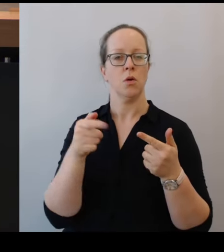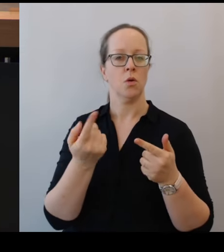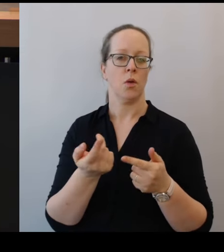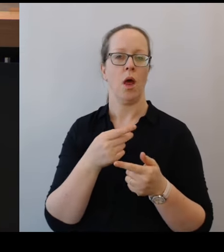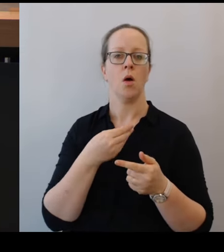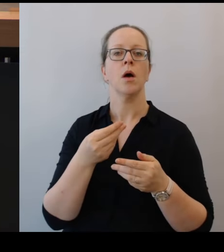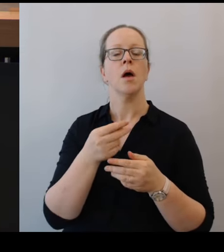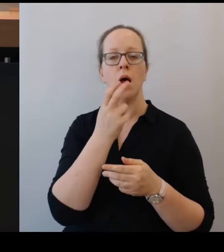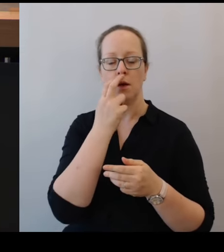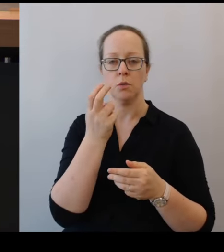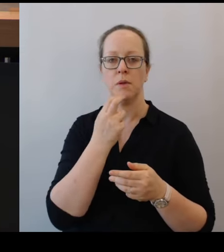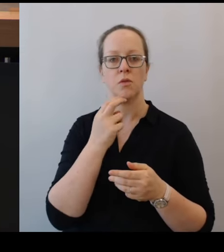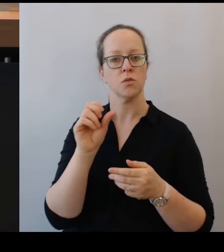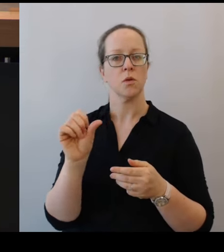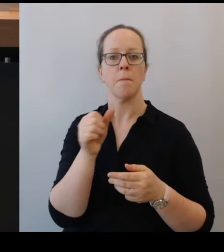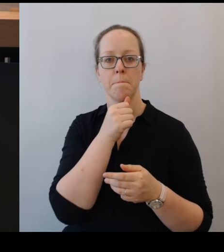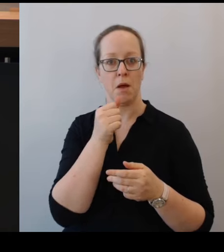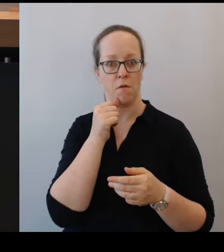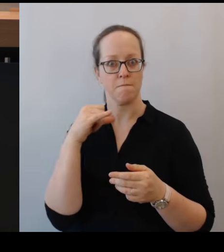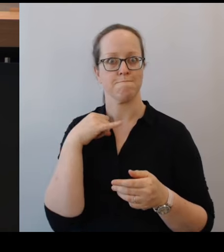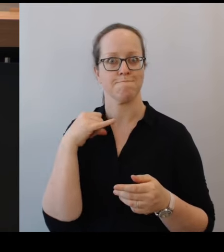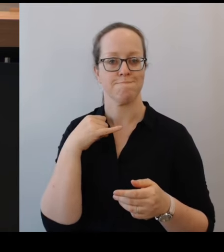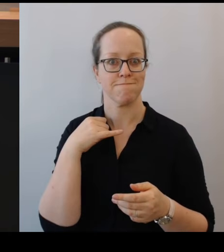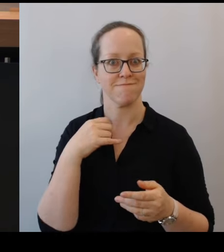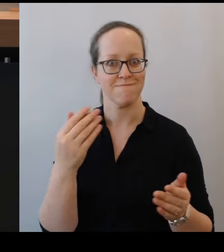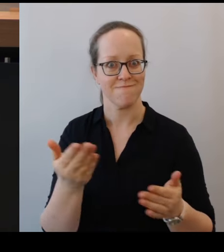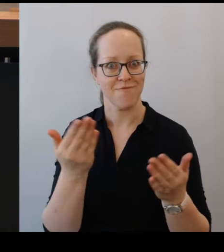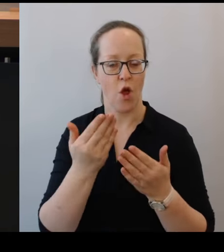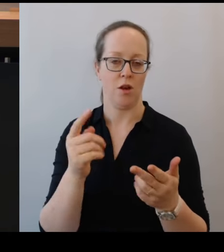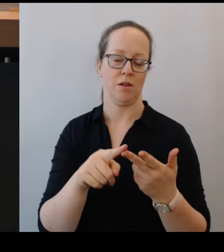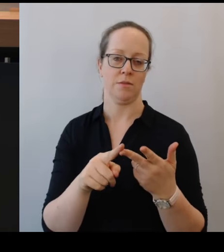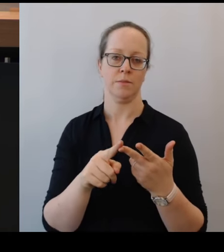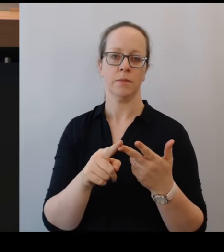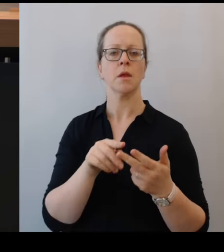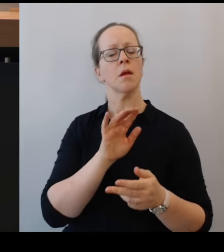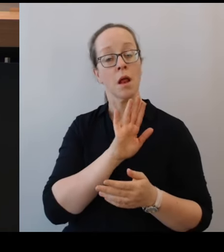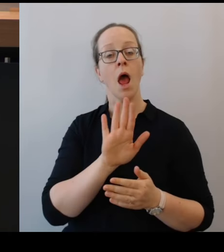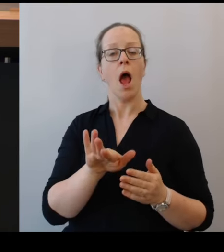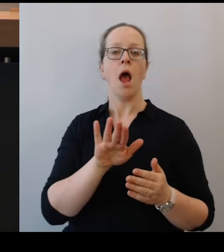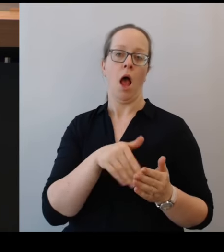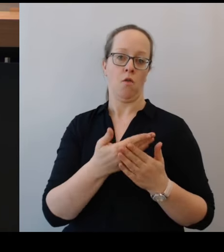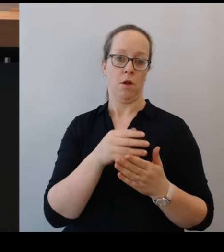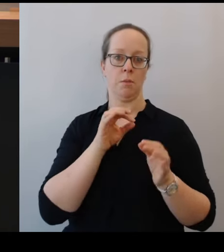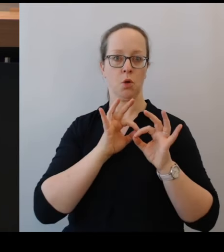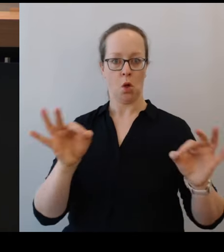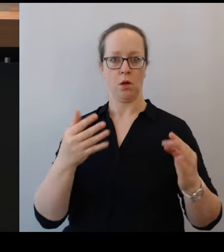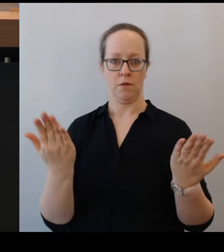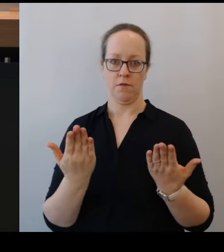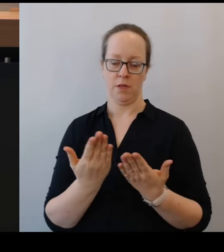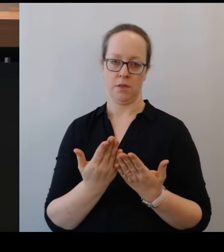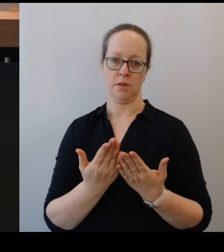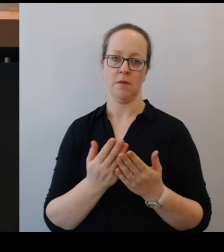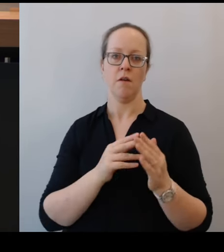Konkrete Aufgaben wären also die bessere und flächendeckende Versorgung mit preiswertem Wohnraum sicherzustellen.